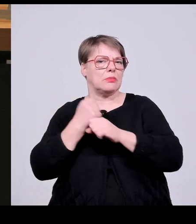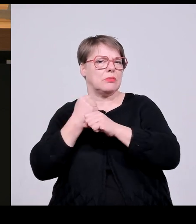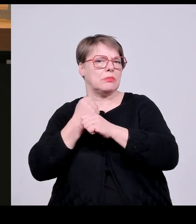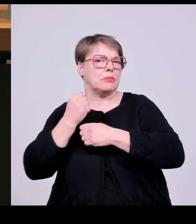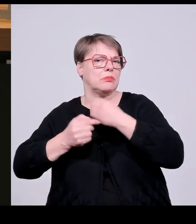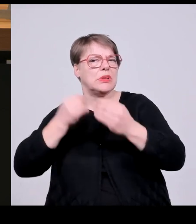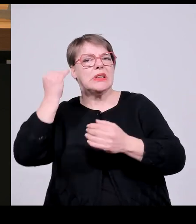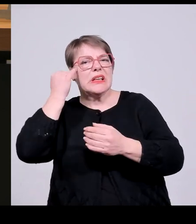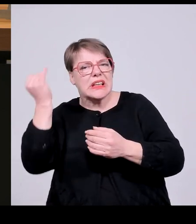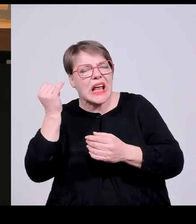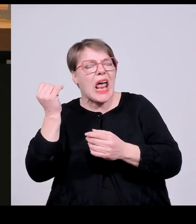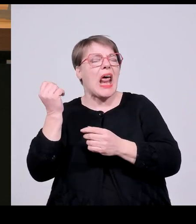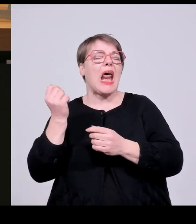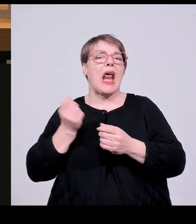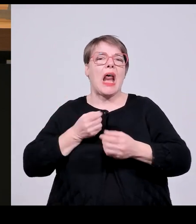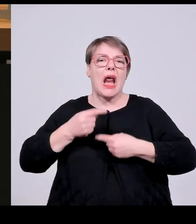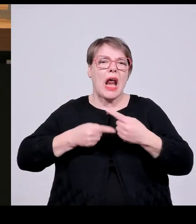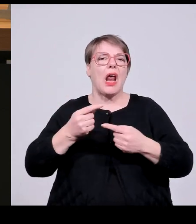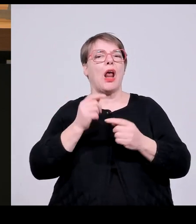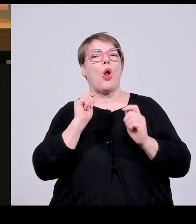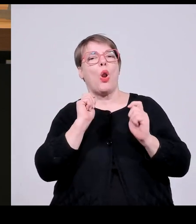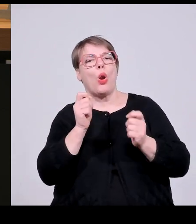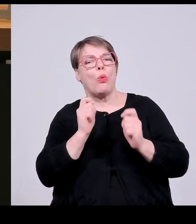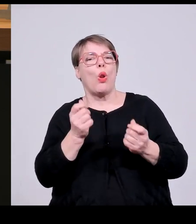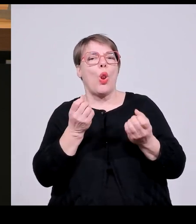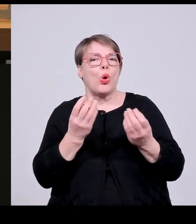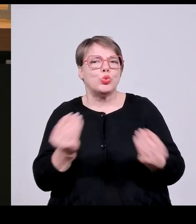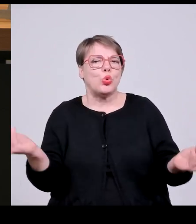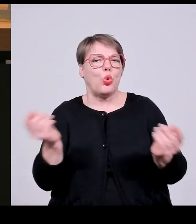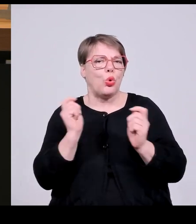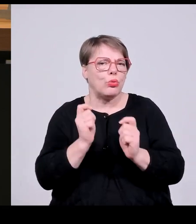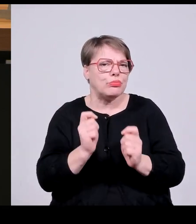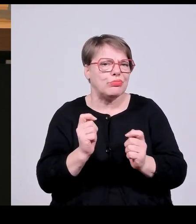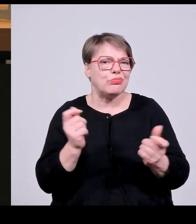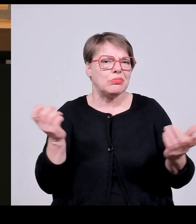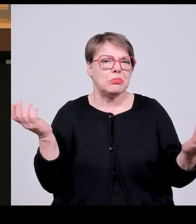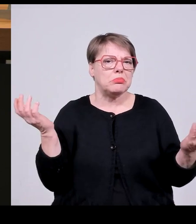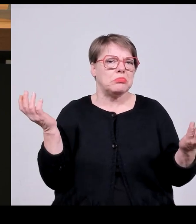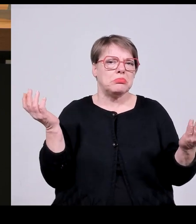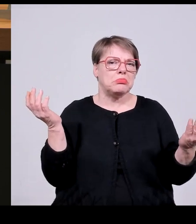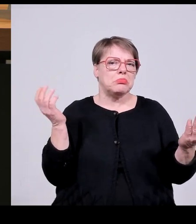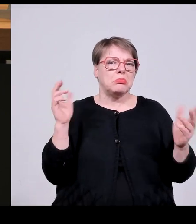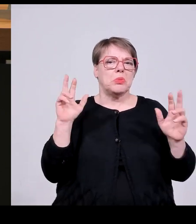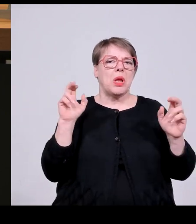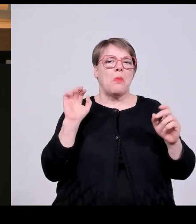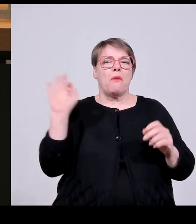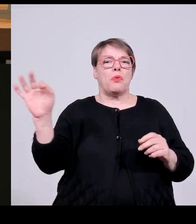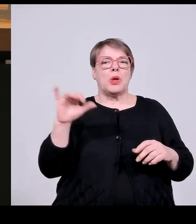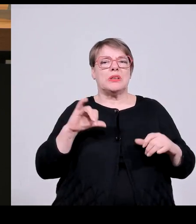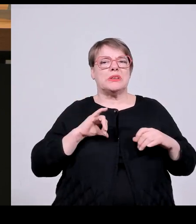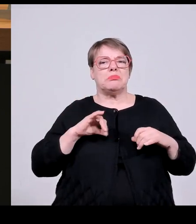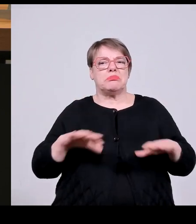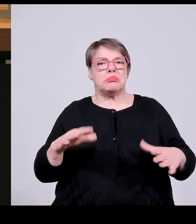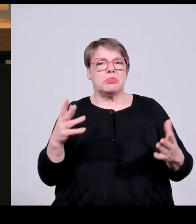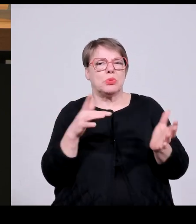Kleingartenflächen einfach so übertragen geht so nicht. Sehr geehrte Damen und Herren, in der letzten Legislatur wurde